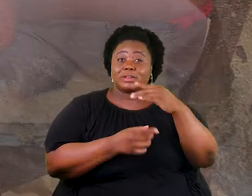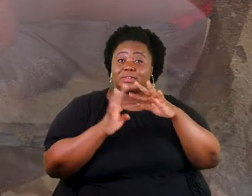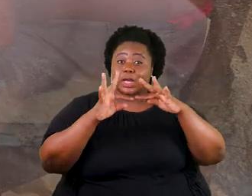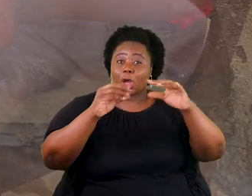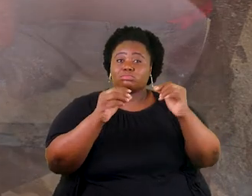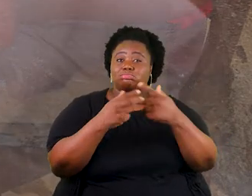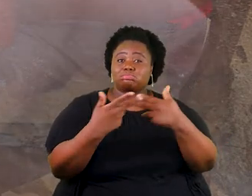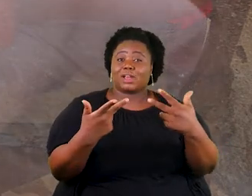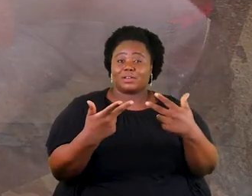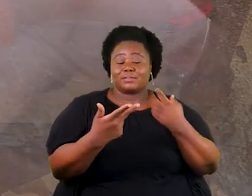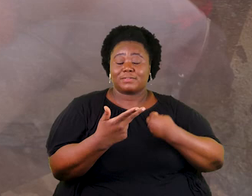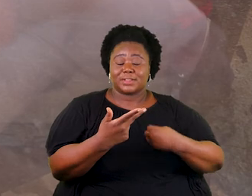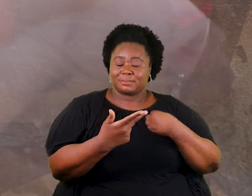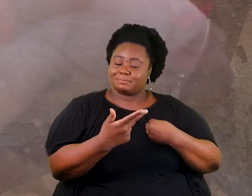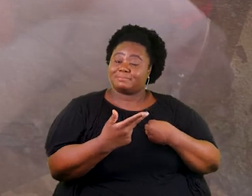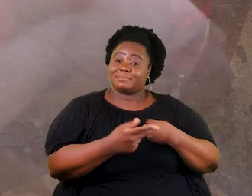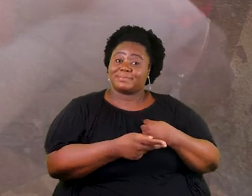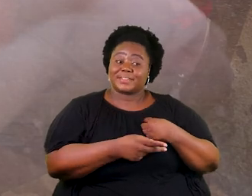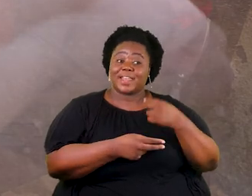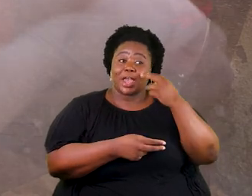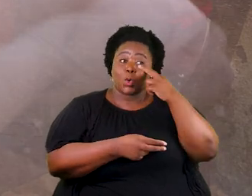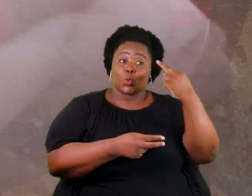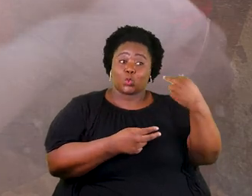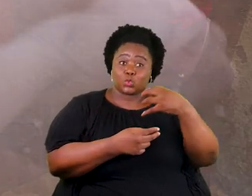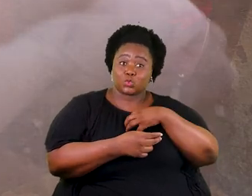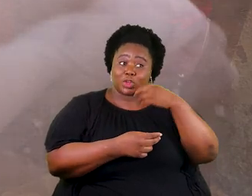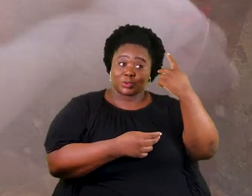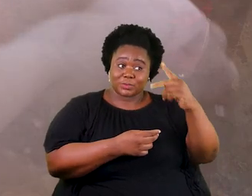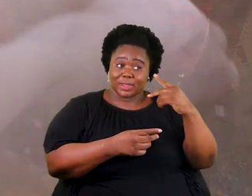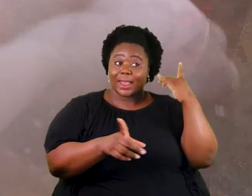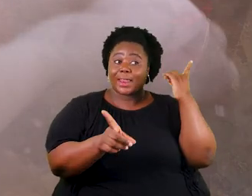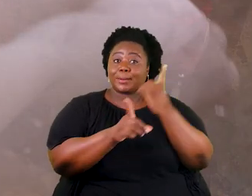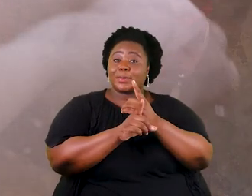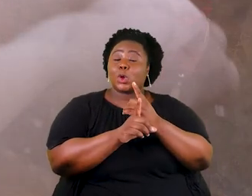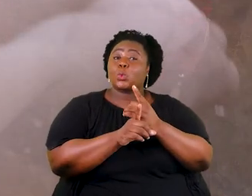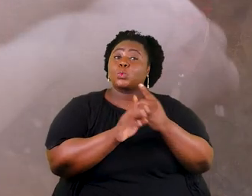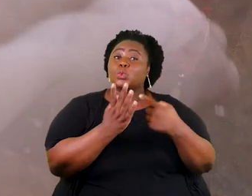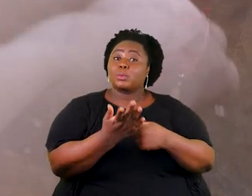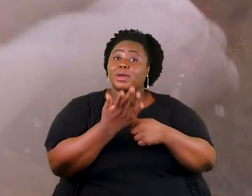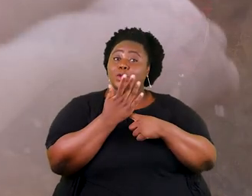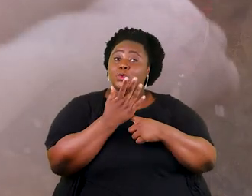Foi o olhar dela que me ajudou a encontrar ninhos entre espinhos